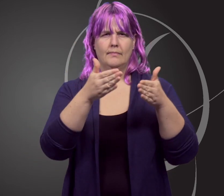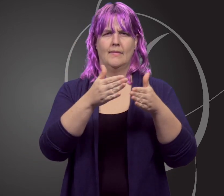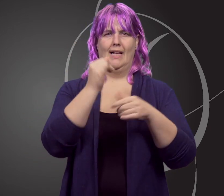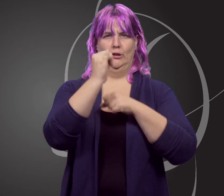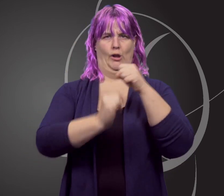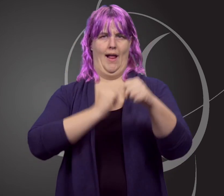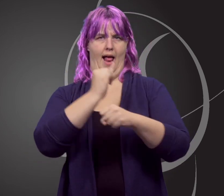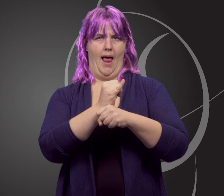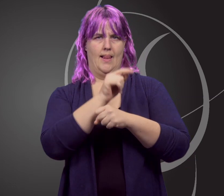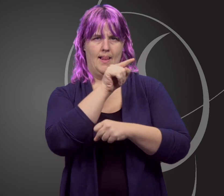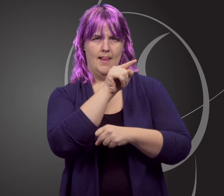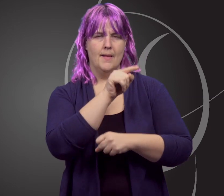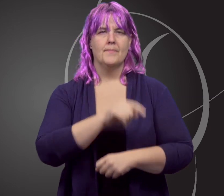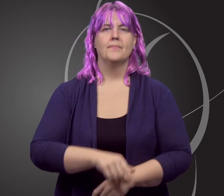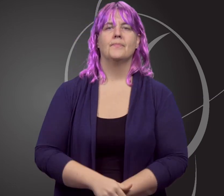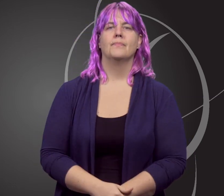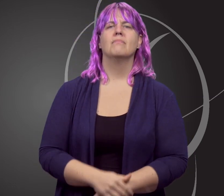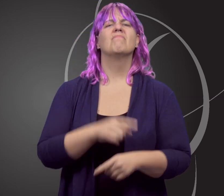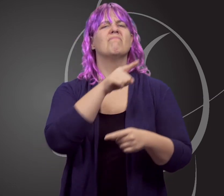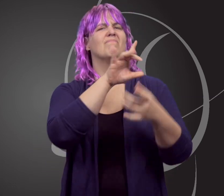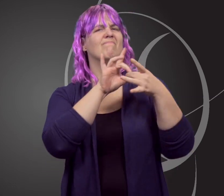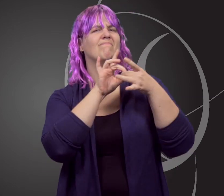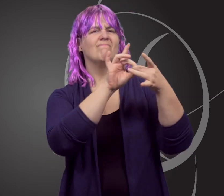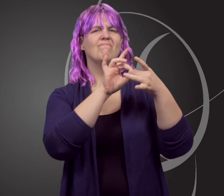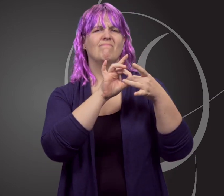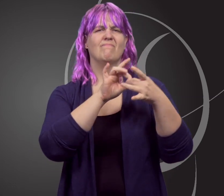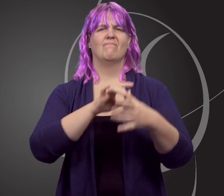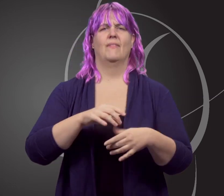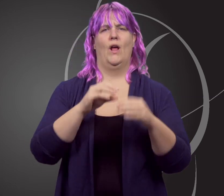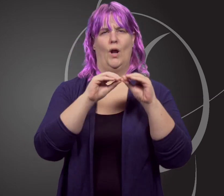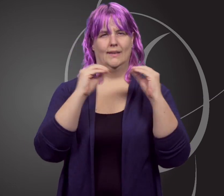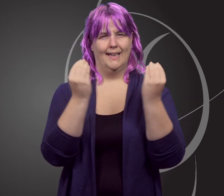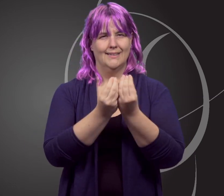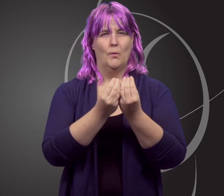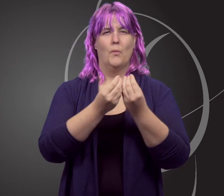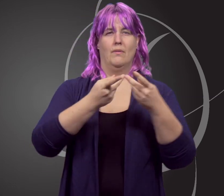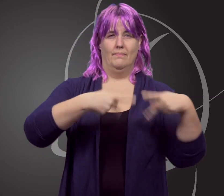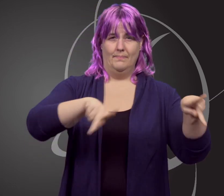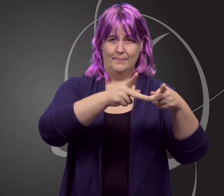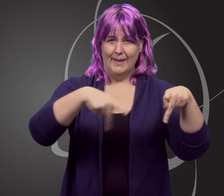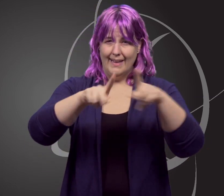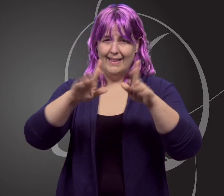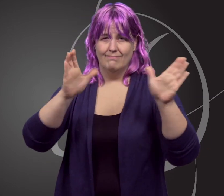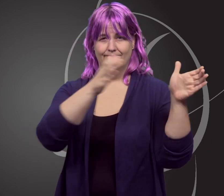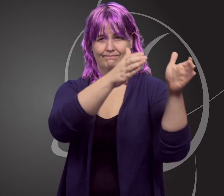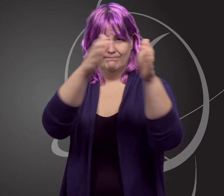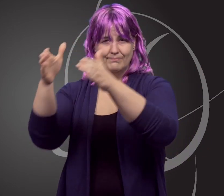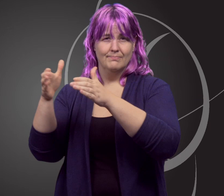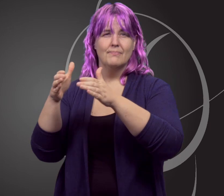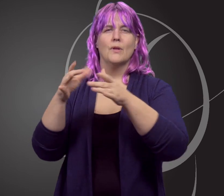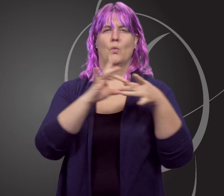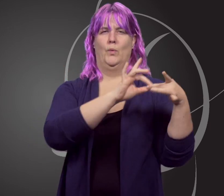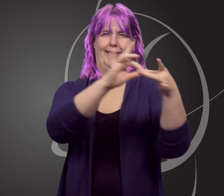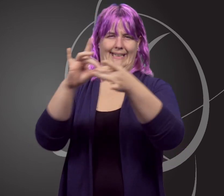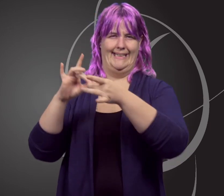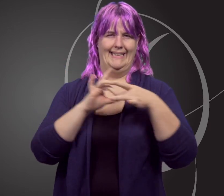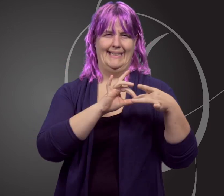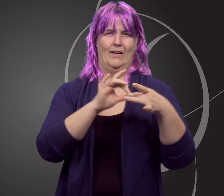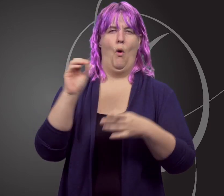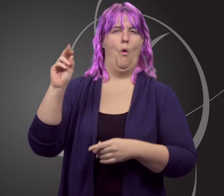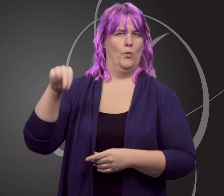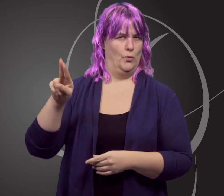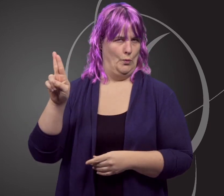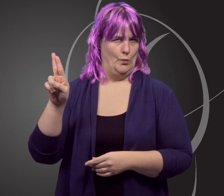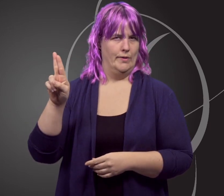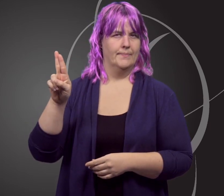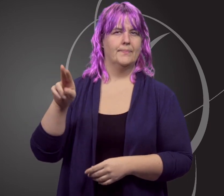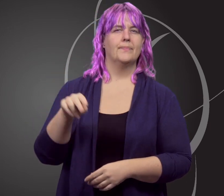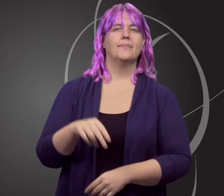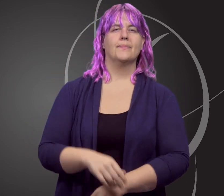soit sur le plan international, l’Organisation des Nations unies.